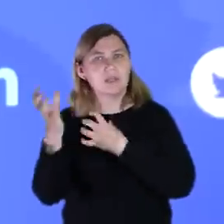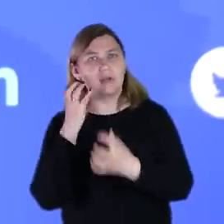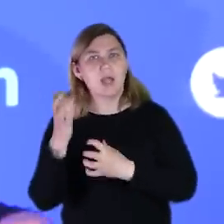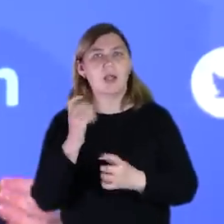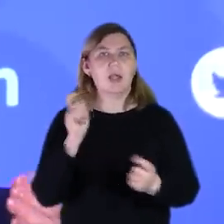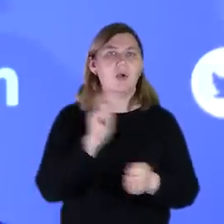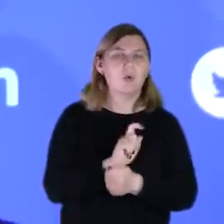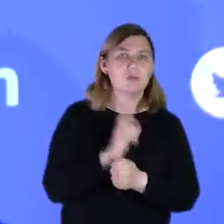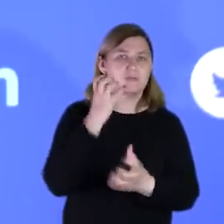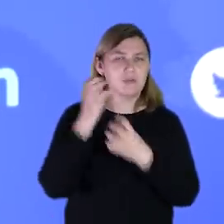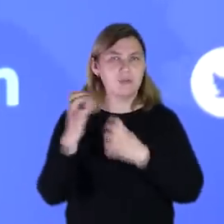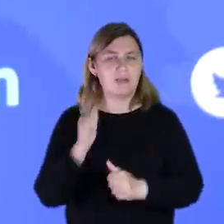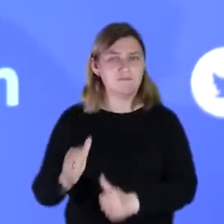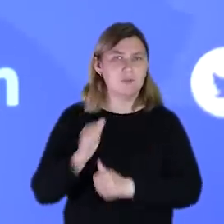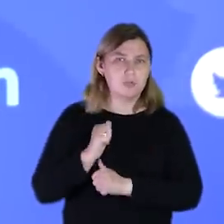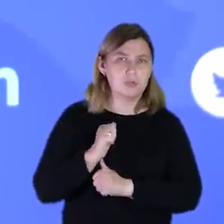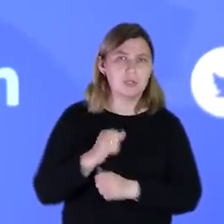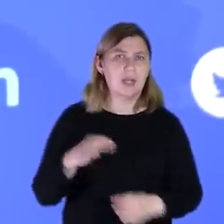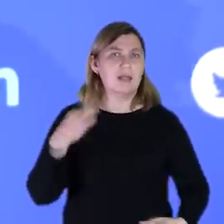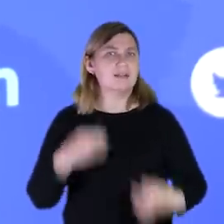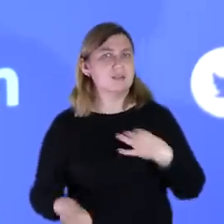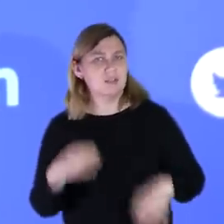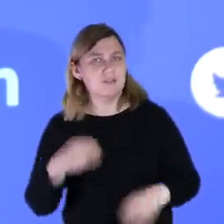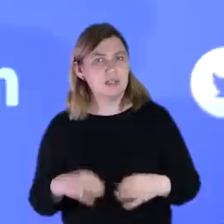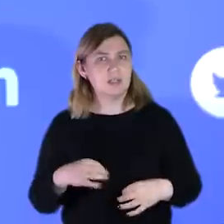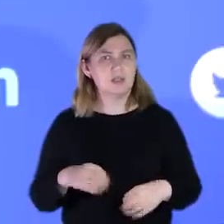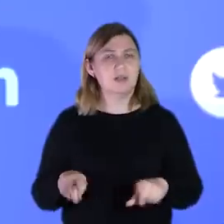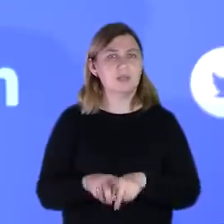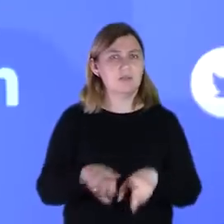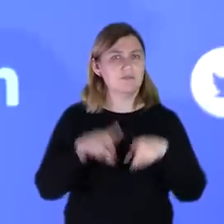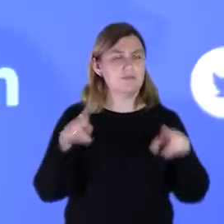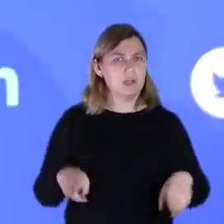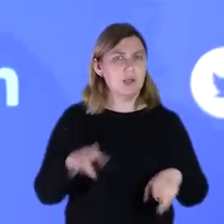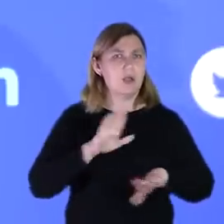kontrwywiadowczych wojskowych, czy cywilnych, czy nawet w ramach samego Korpusu Ochrony